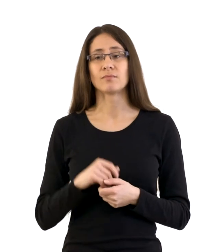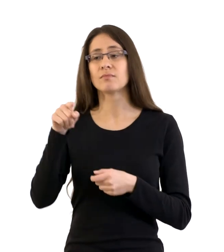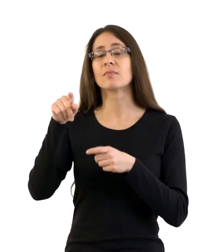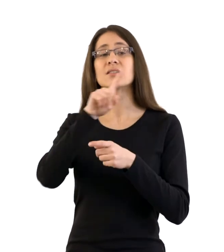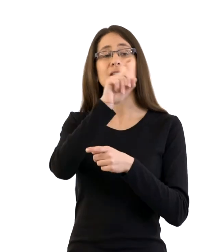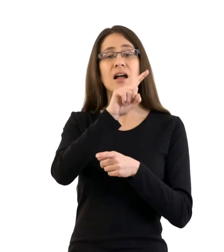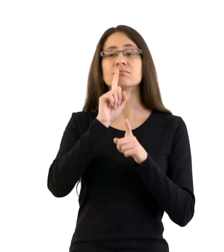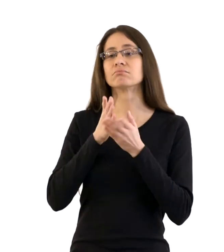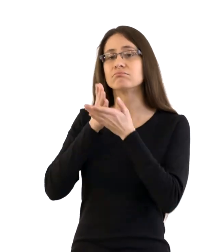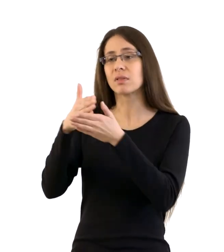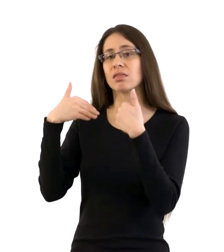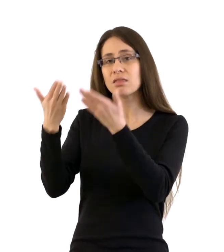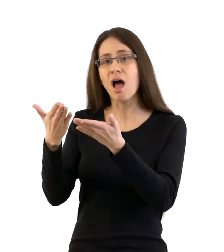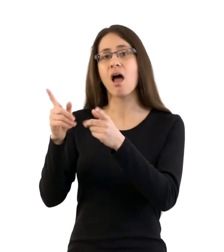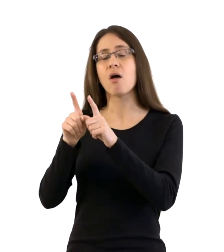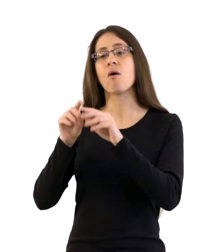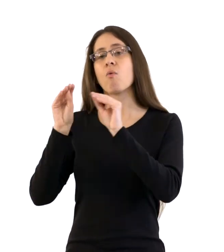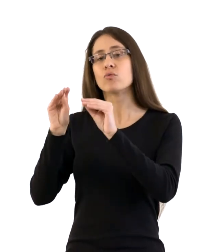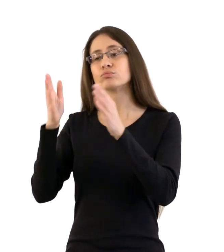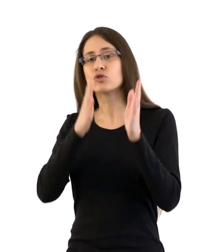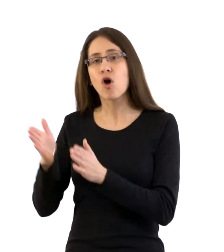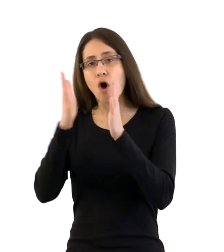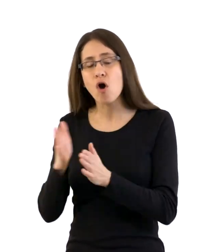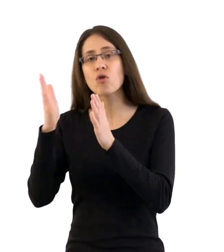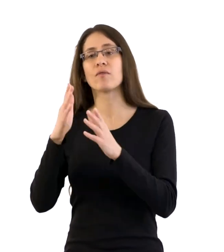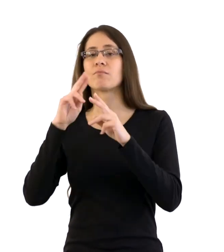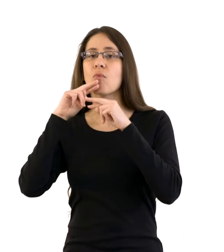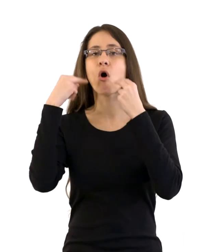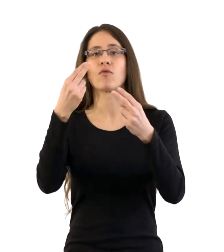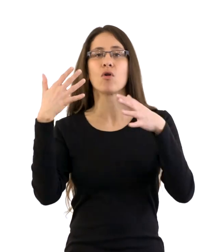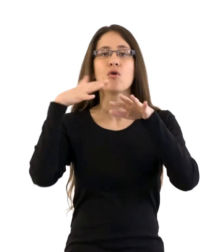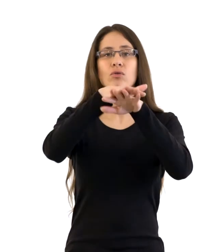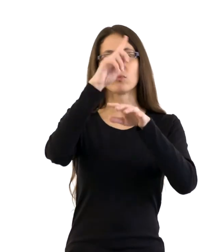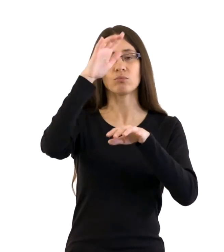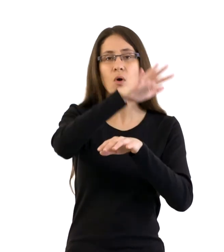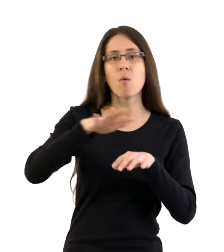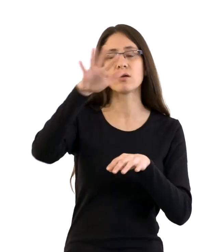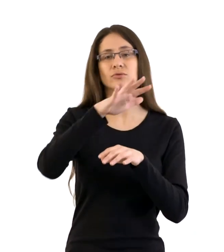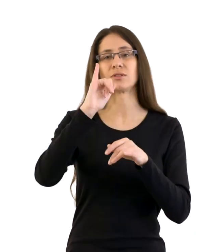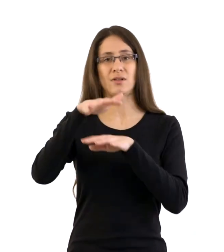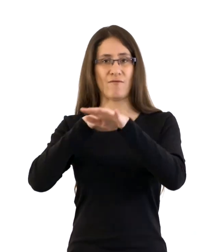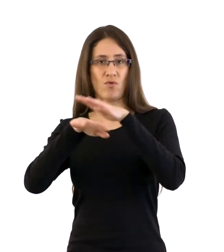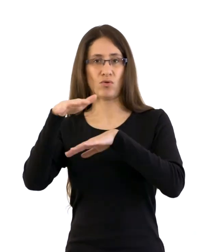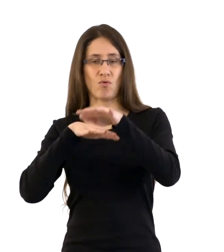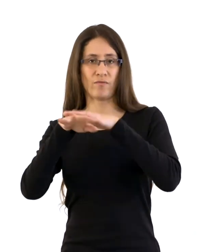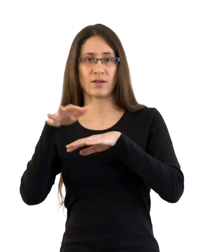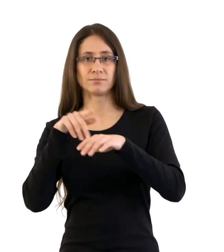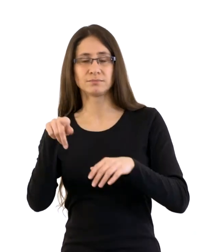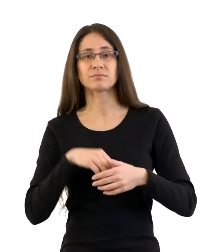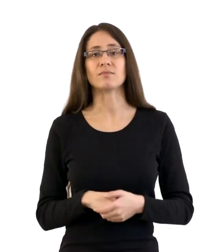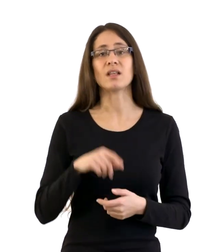ZAZ przygotowuje i zapewnia szansę pełnej reintegracji zawodowej i społecznej.